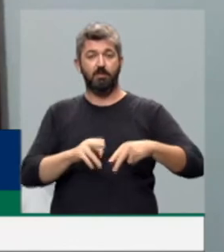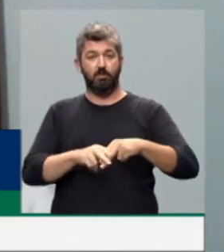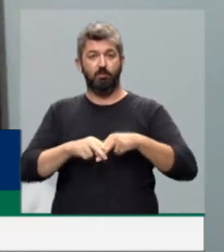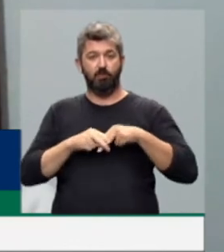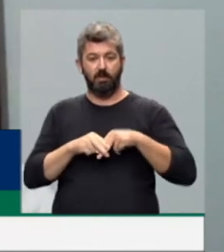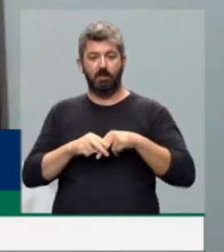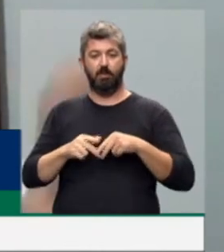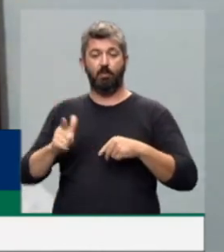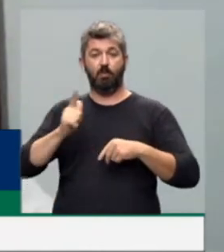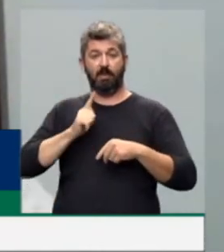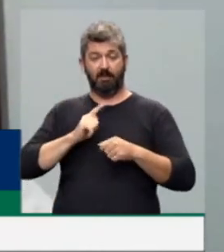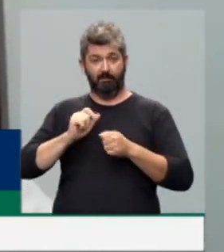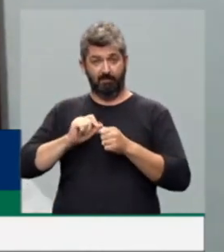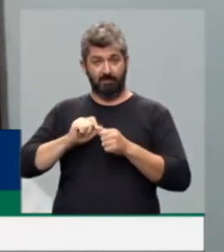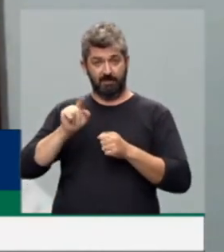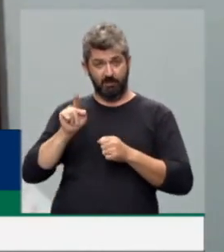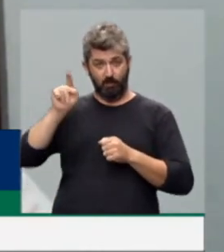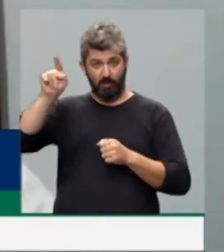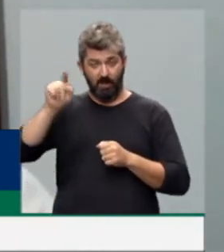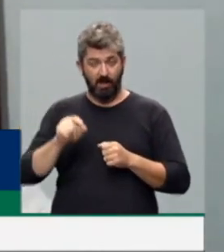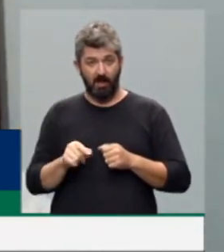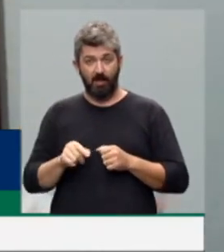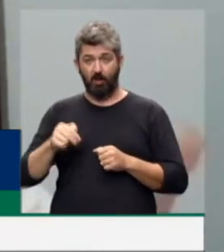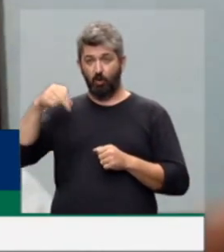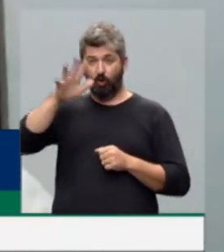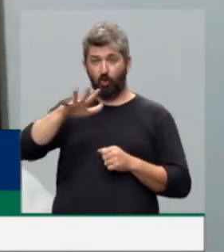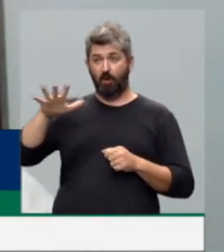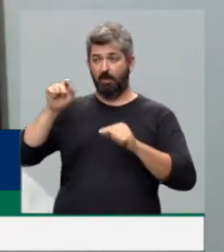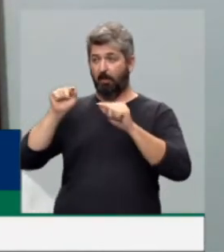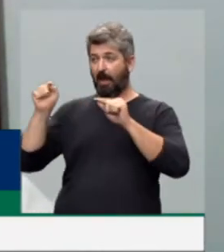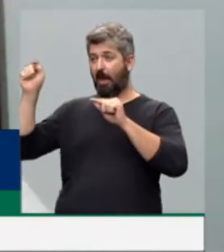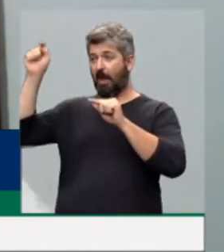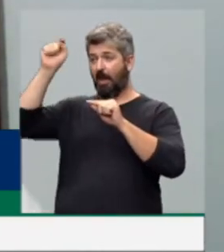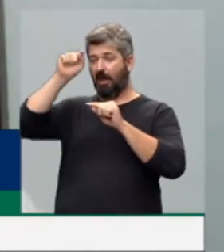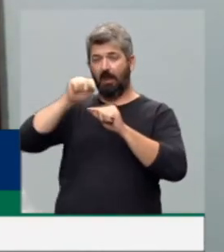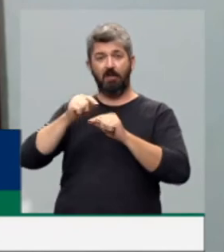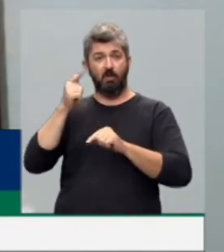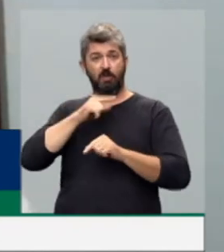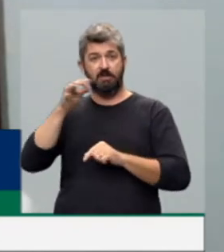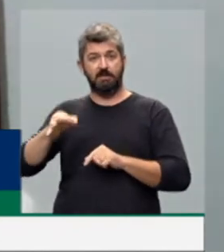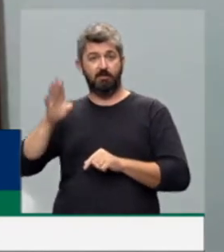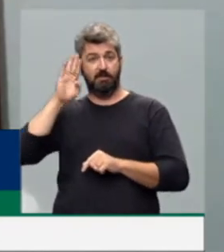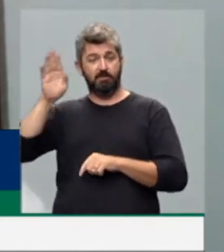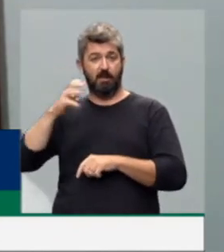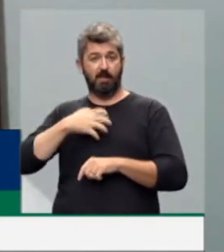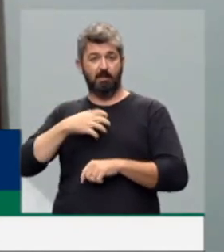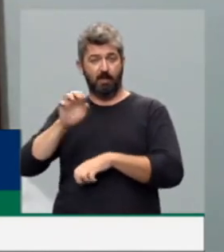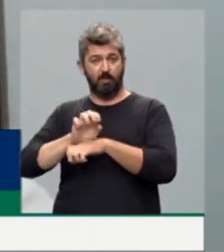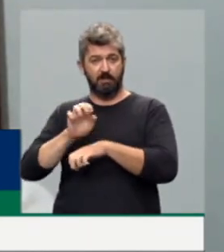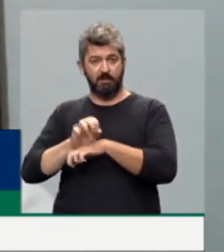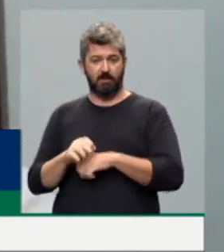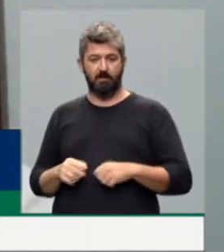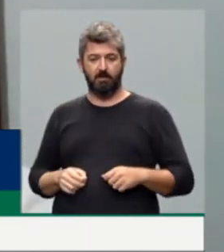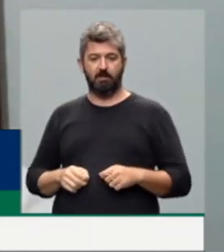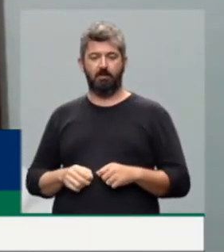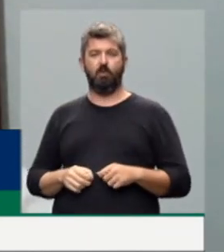LIMPA ONDE O NORDESTE TEM UMA FUNÇÃO ESTIMULADO ORA PARA O DROEST PAÍS, POR CONTA DAQUILO QUE ESTÁ SENDO FEITO EM TODO NORDESTE, QUE TEM DADO